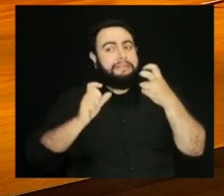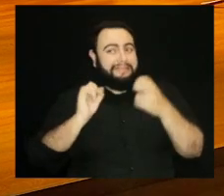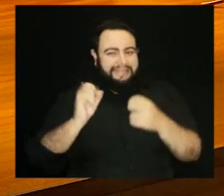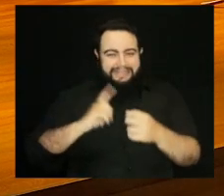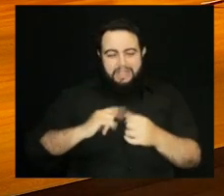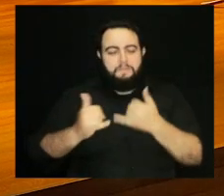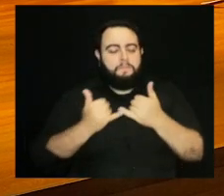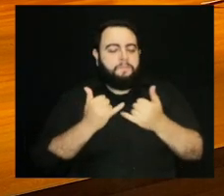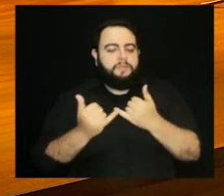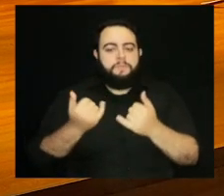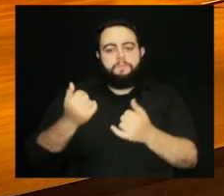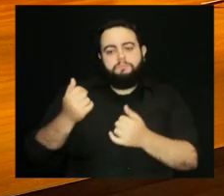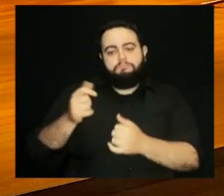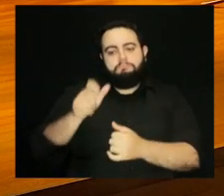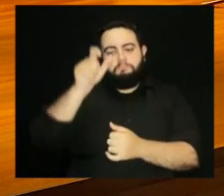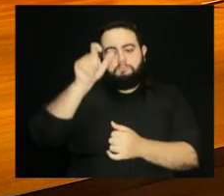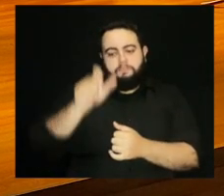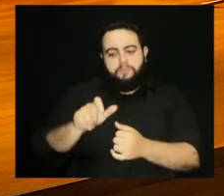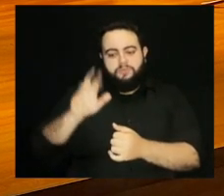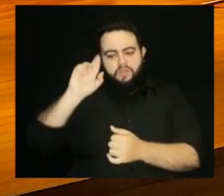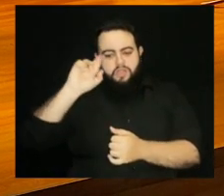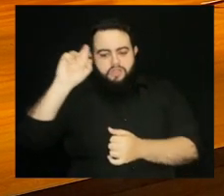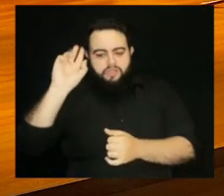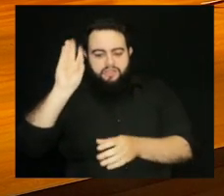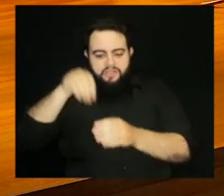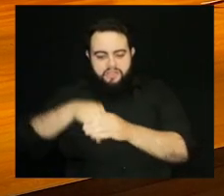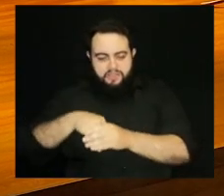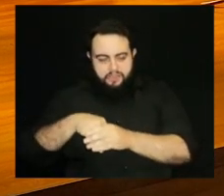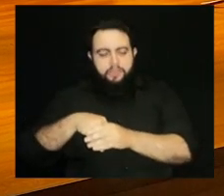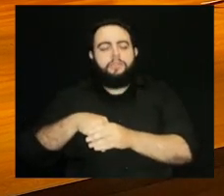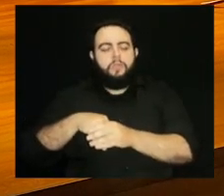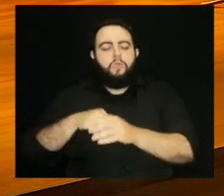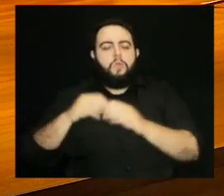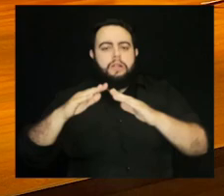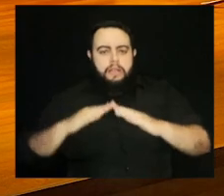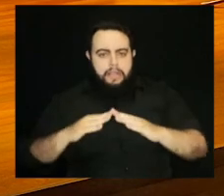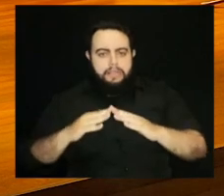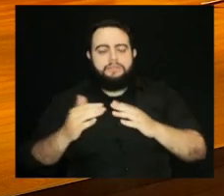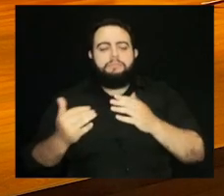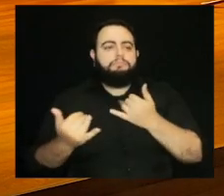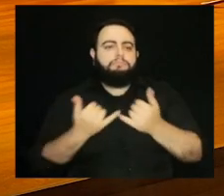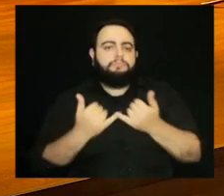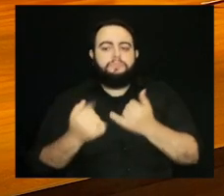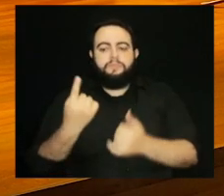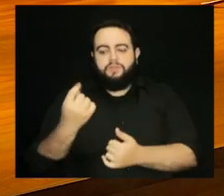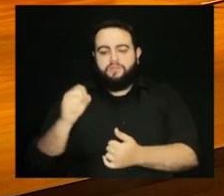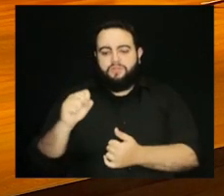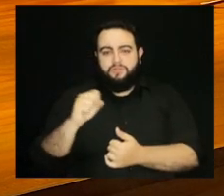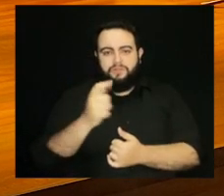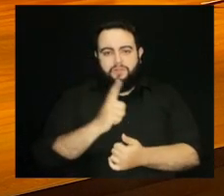também por campanha de arrecadação, junta dinheiro para comprar uma carta de alforria aqui, em 1884 nem